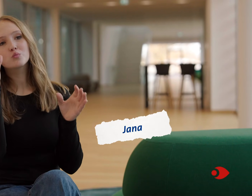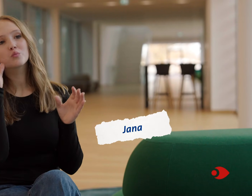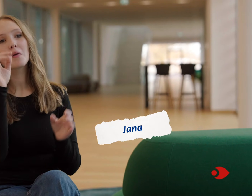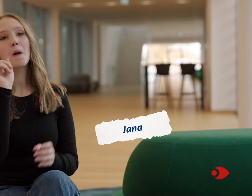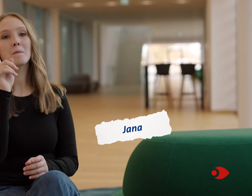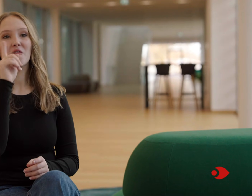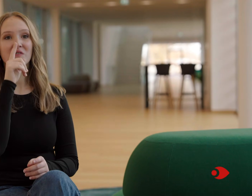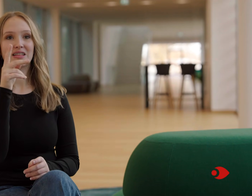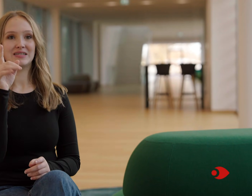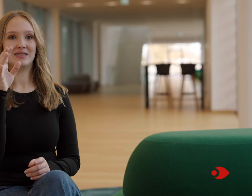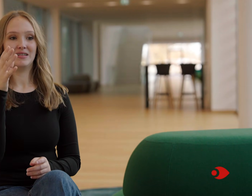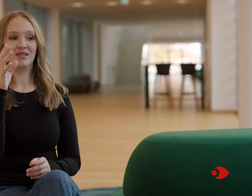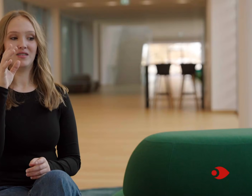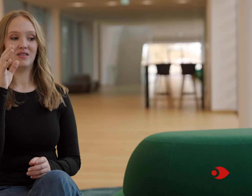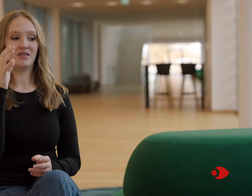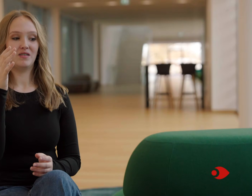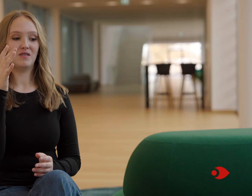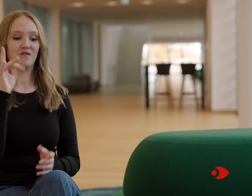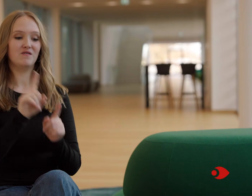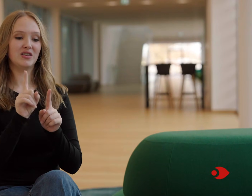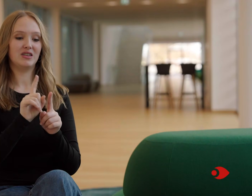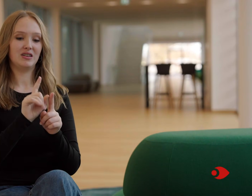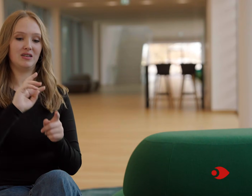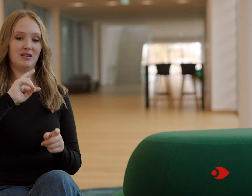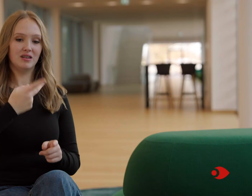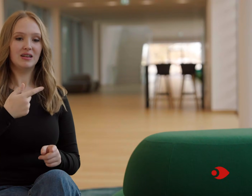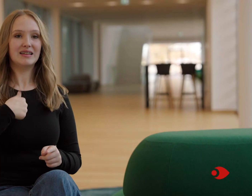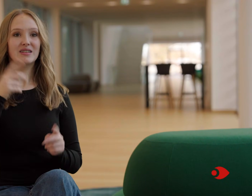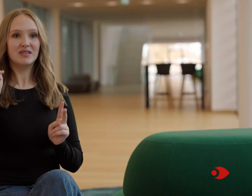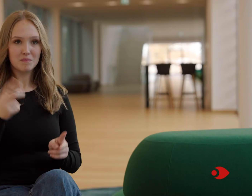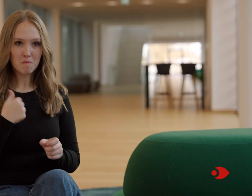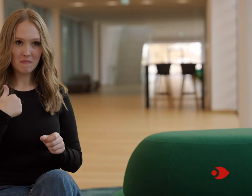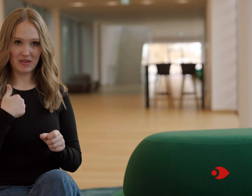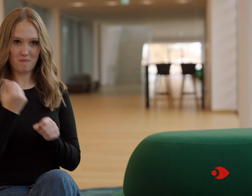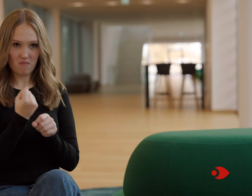Bisher hab ich mir Sendungen nur angeschaut. Aber jetzt eine Sendung zu machen,